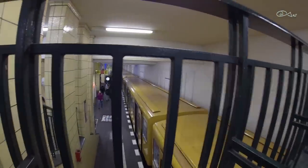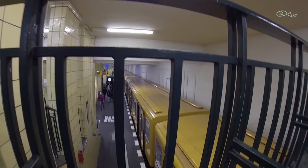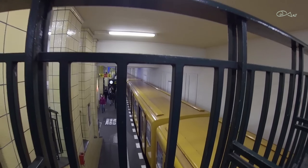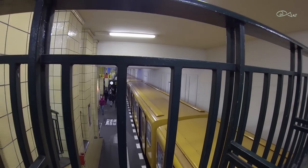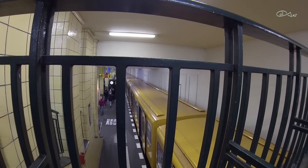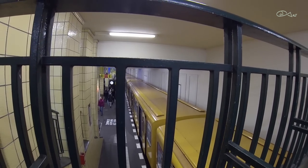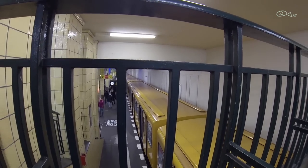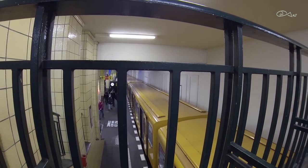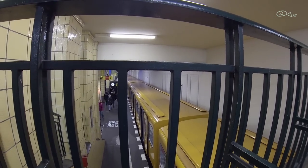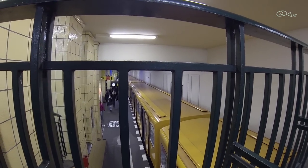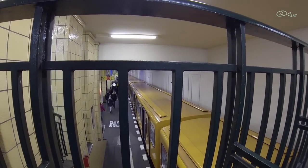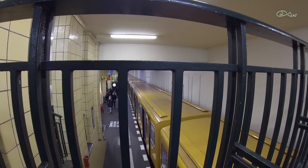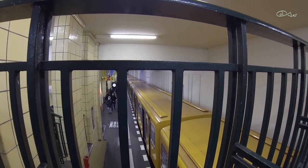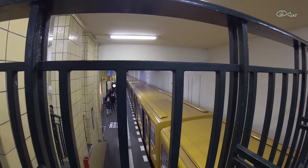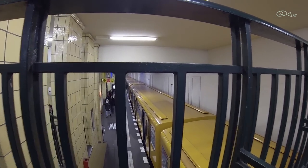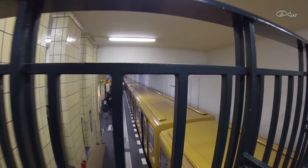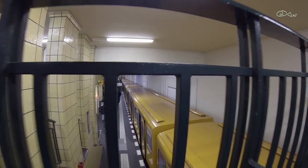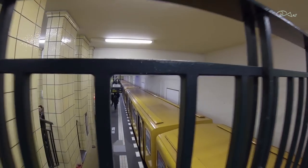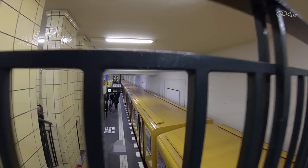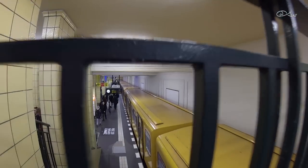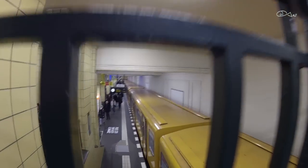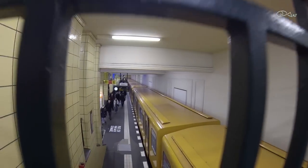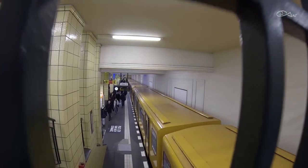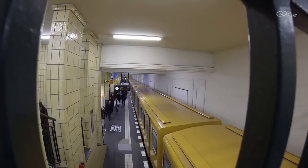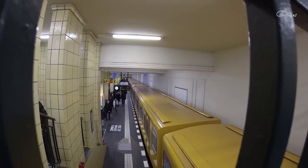(zurückbleiben bitte)